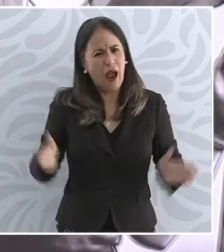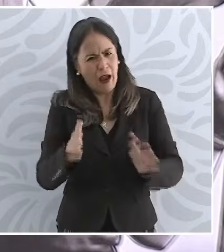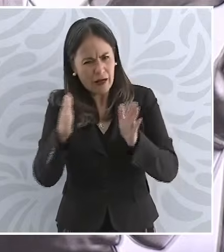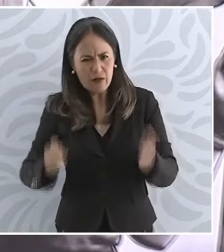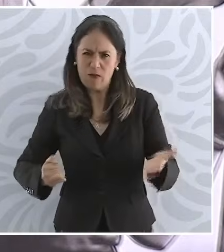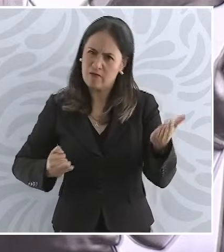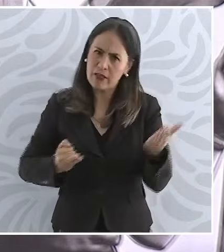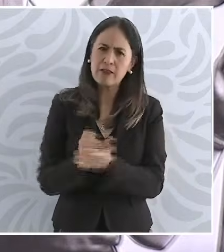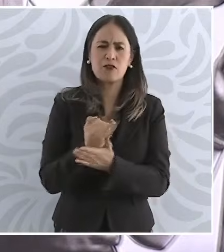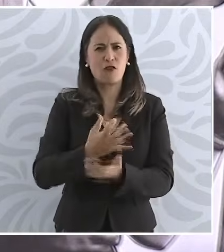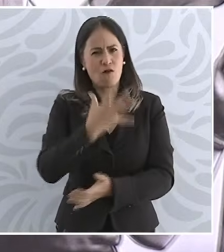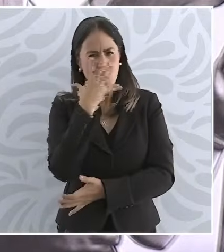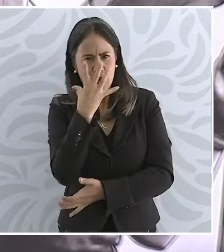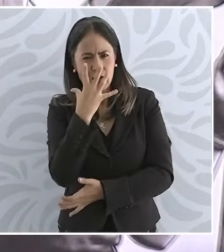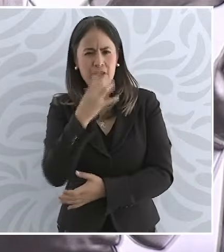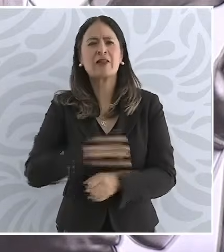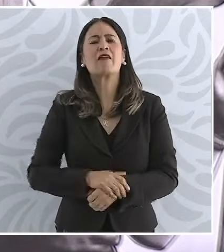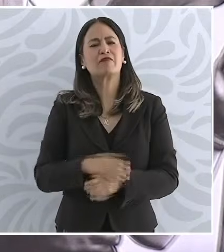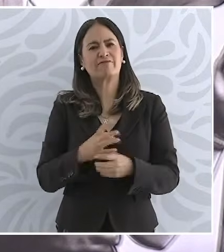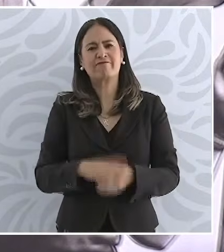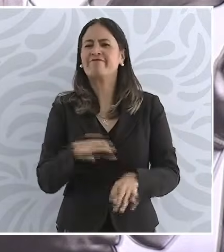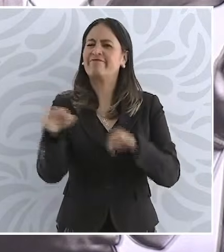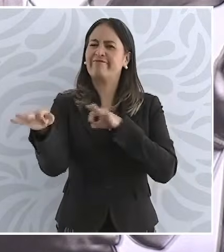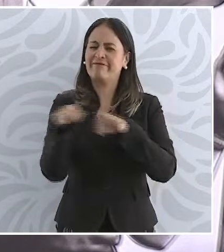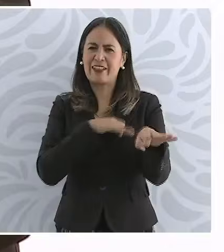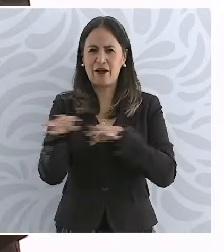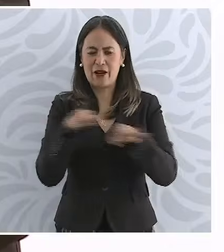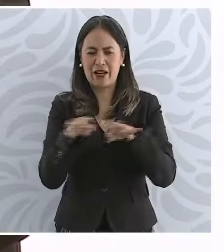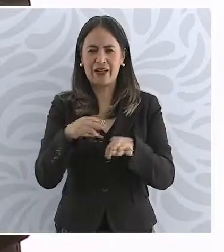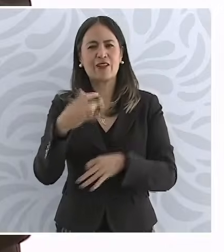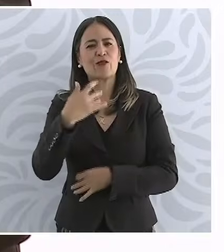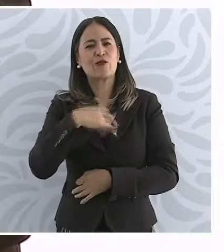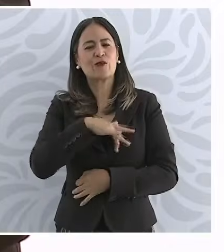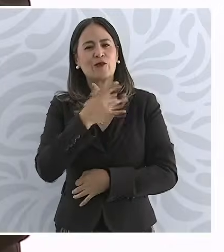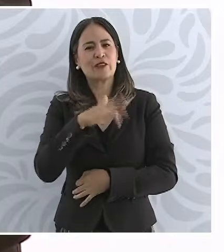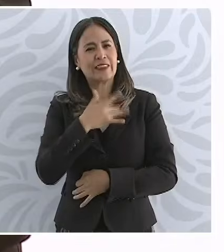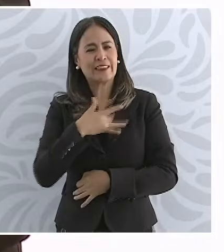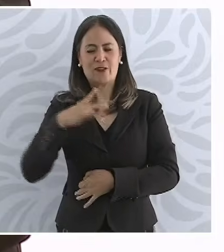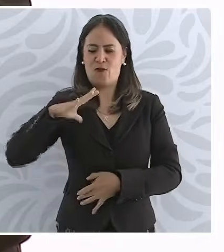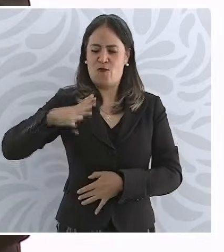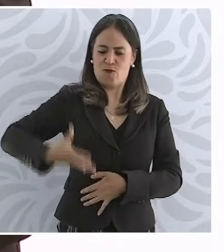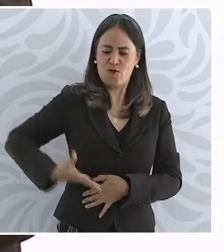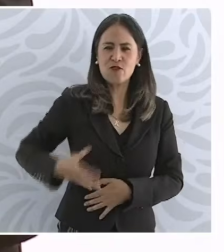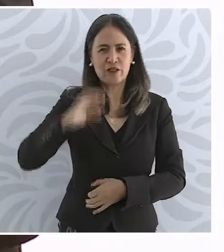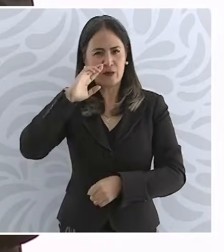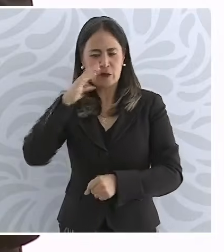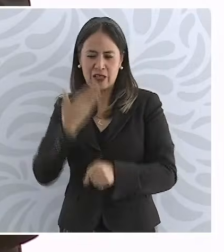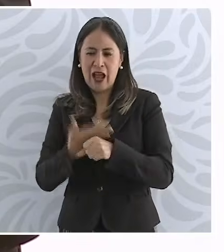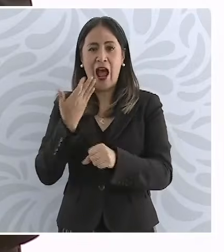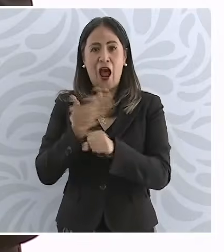fuerzas con Orgullo y responsabilidad podemos afirmar que penex esté en la ruta correcta